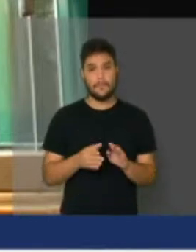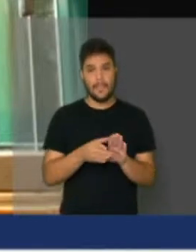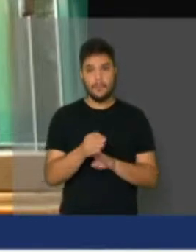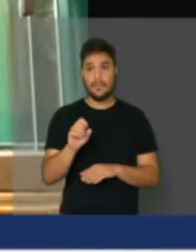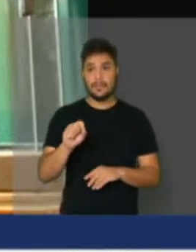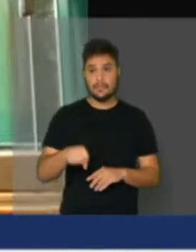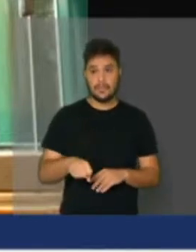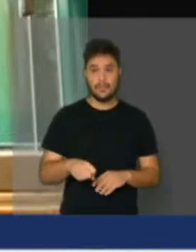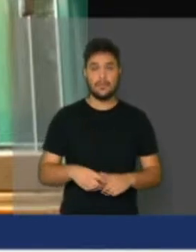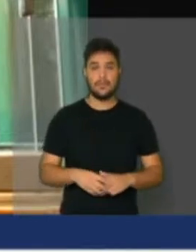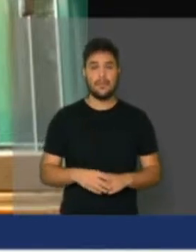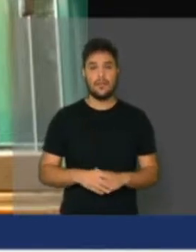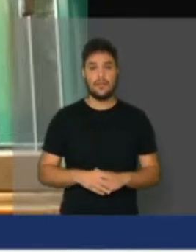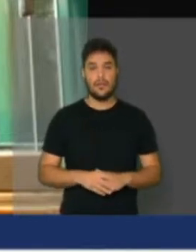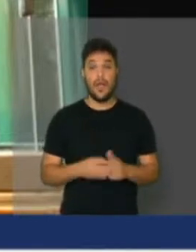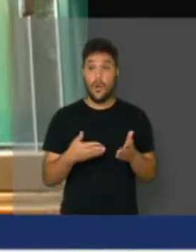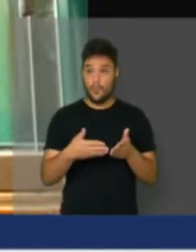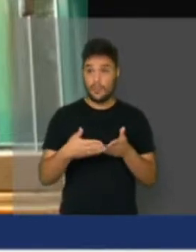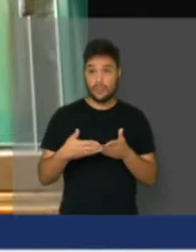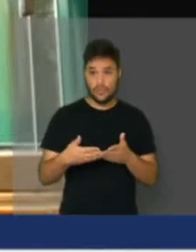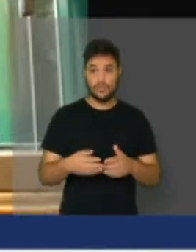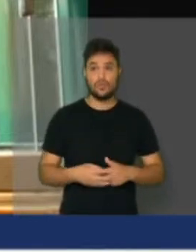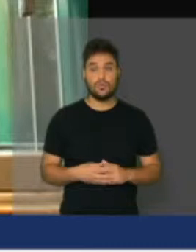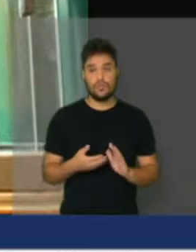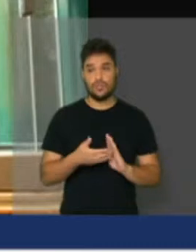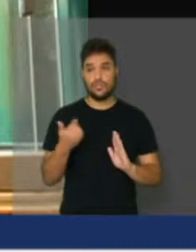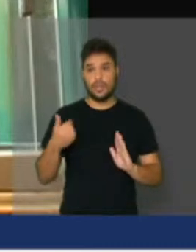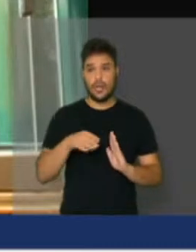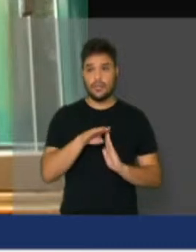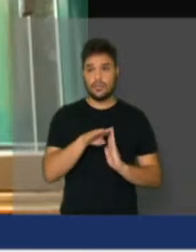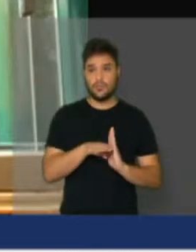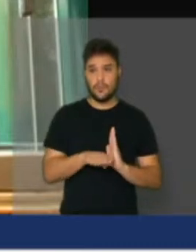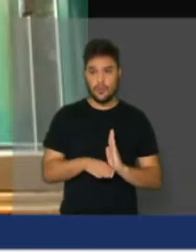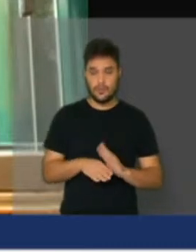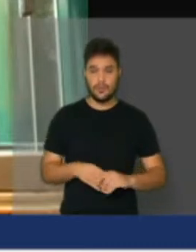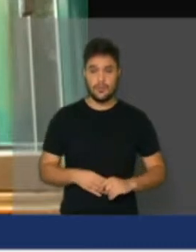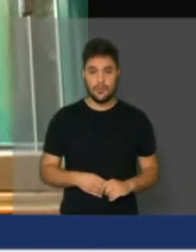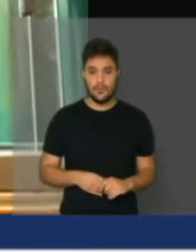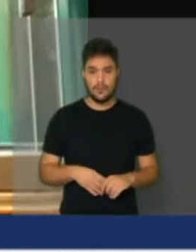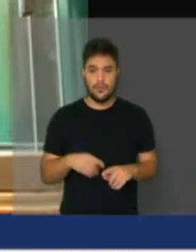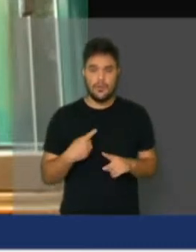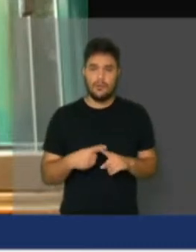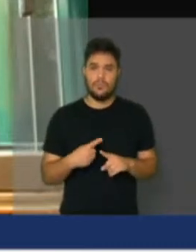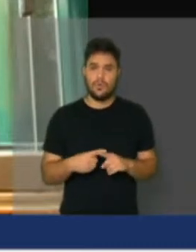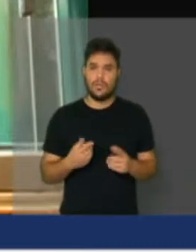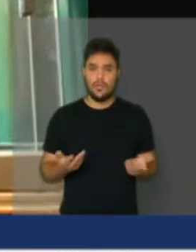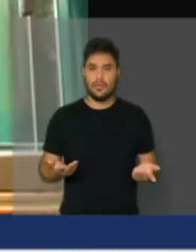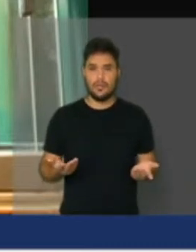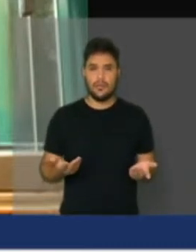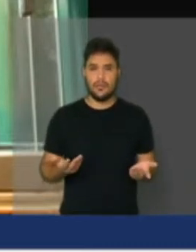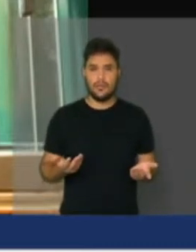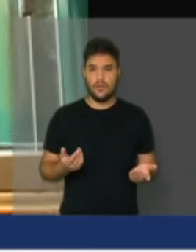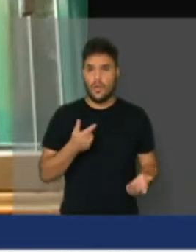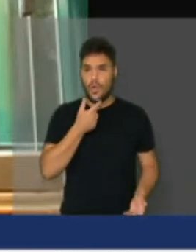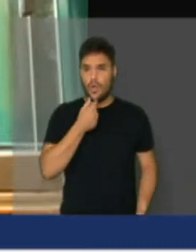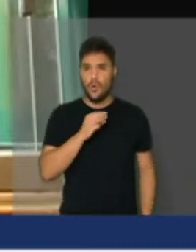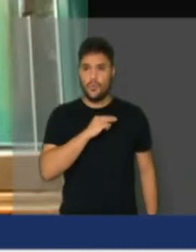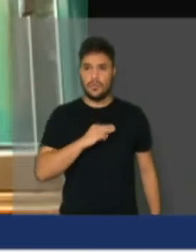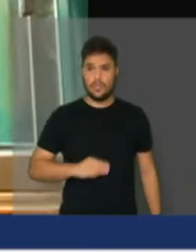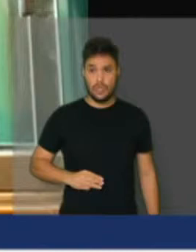ORIENTA O PL? -- [DEPUTADO]: PRESIDENTE MARCELO RAMOS O PARTIDO LIBERAL ENCAMINHA SIM AO REQUERIMENTO DE RETIRADA DE PAUTA PORQUE O MINISTRO PAULO GUEDES TAI DAR EXPLICAÇÕES COM TODA CERTEZA, ALÉM DO